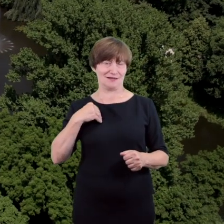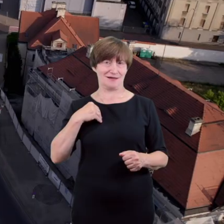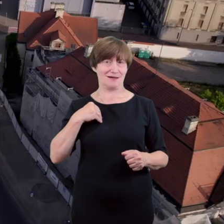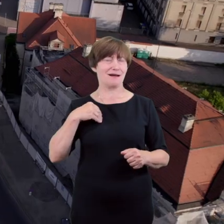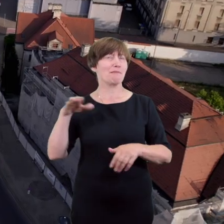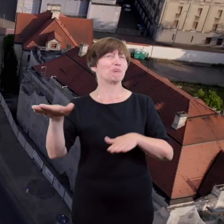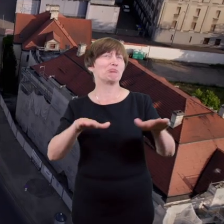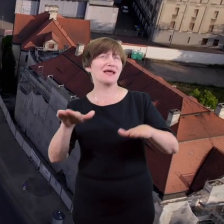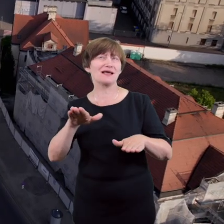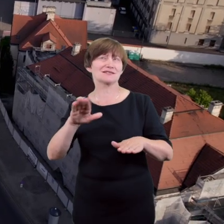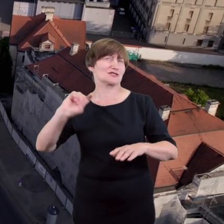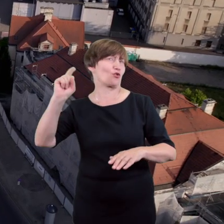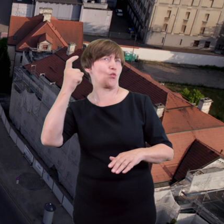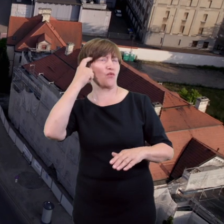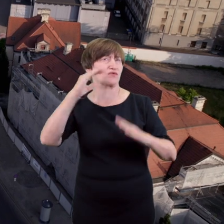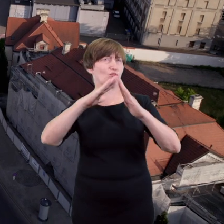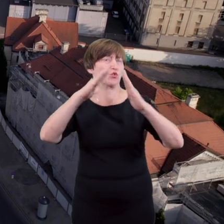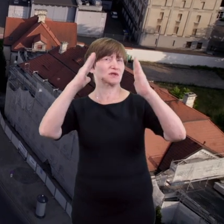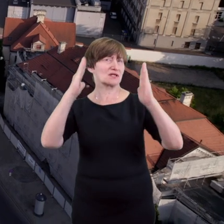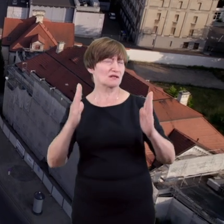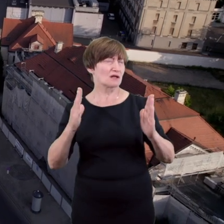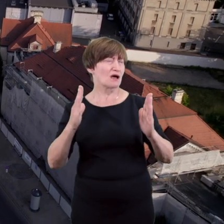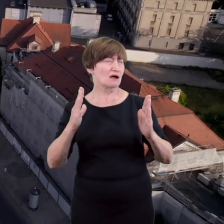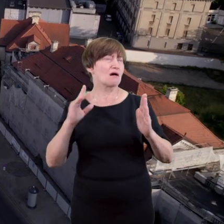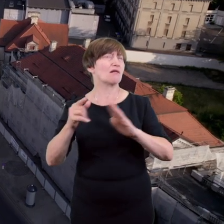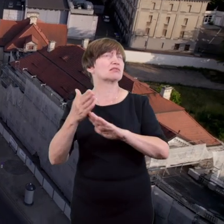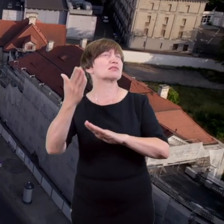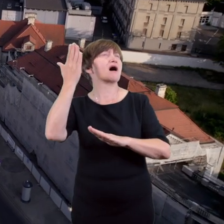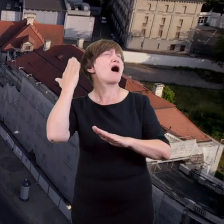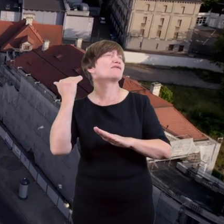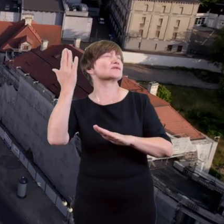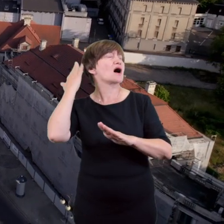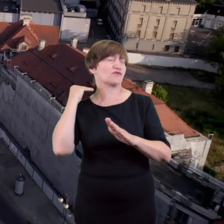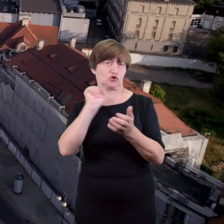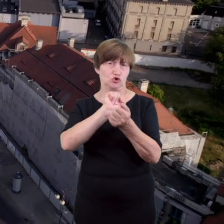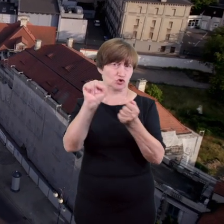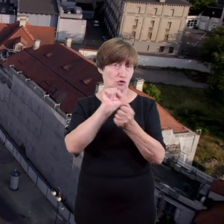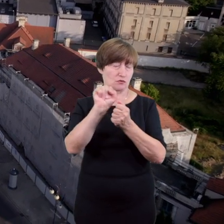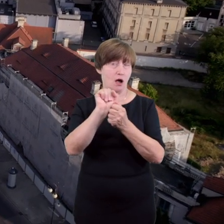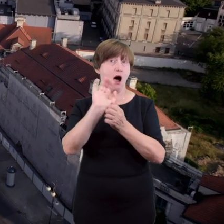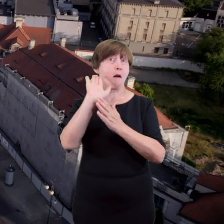główny gmach oddany do użytku w 1936 roku od dziesięcioleci stanowi źródło